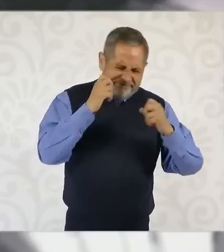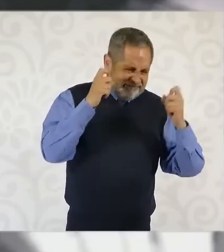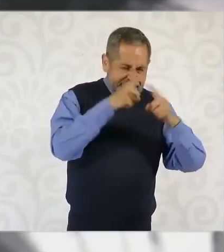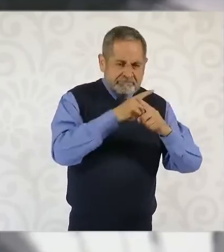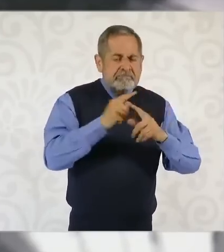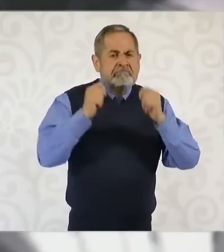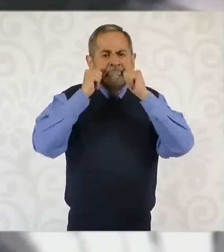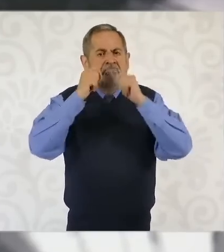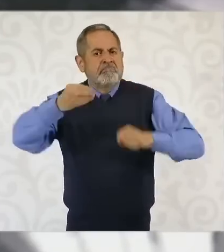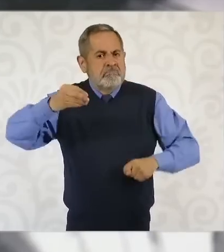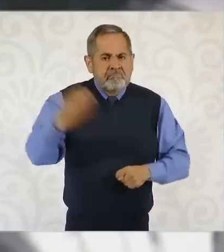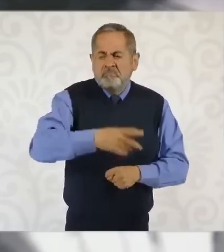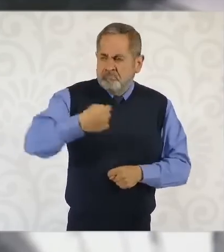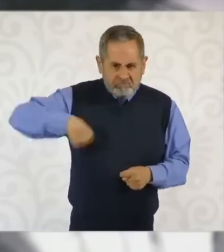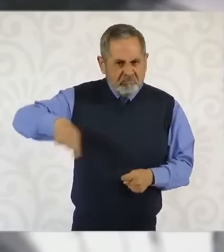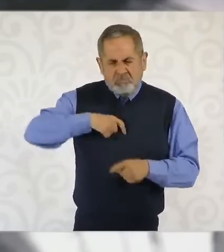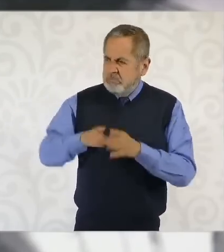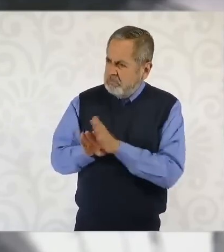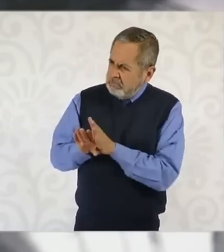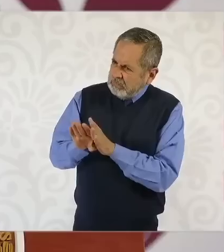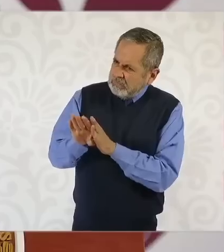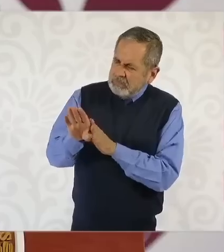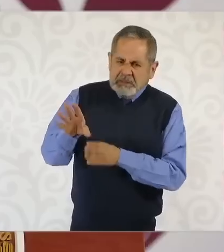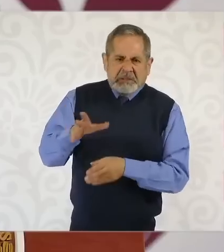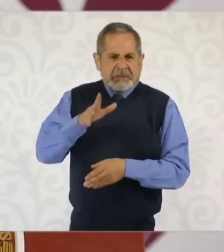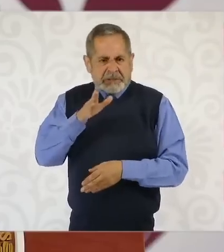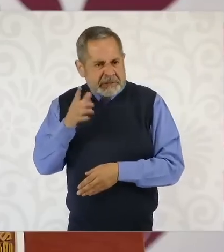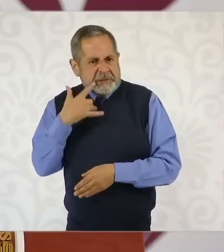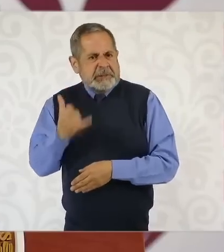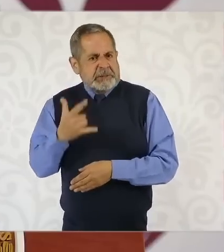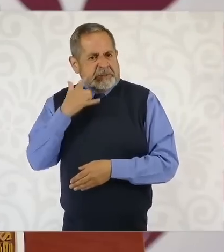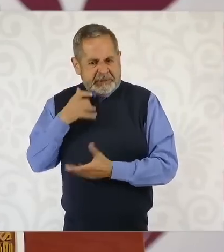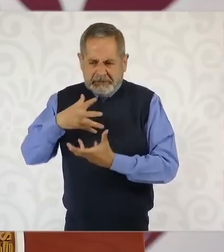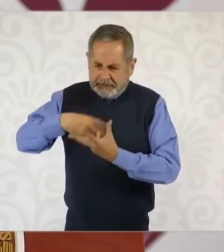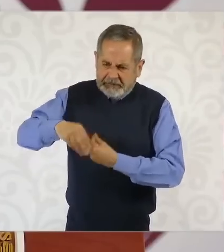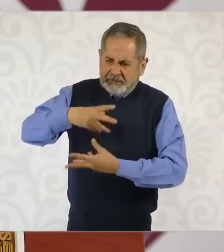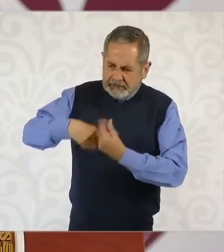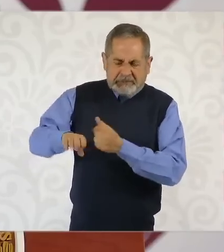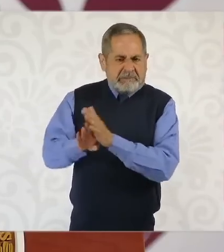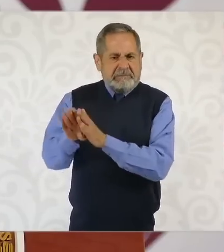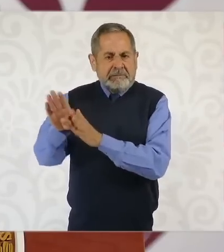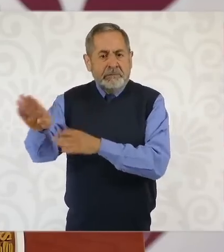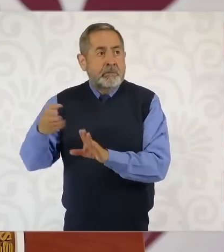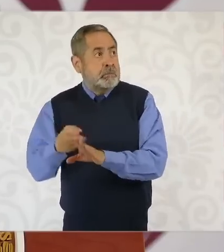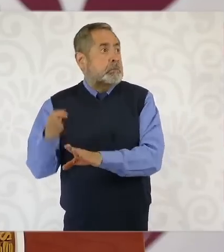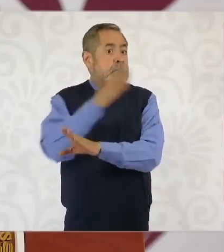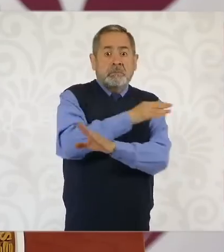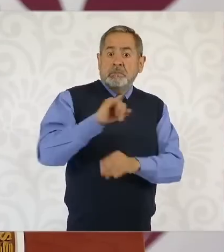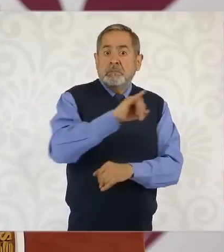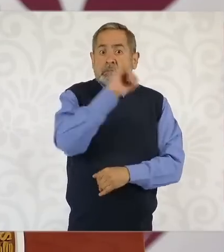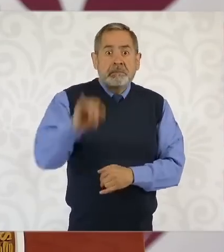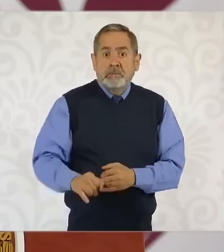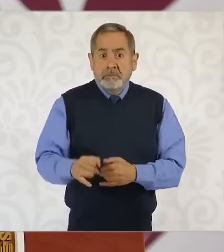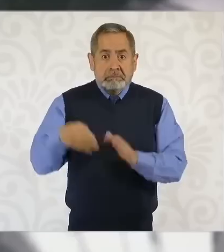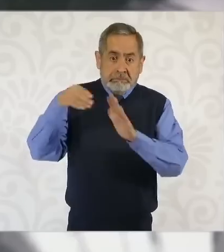se cayó la economía como nunca había sucedido en la historia moderna del país en dos años nos